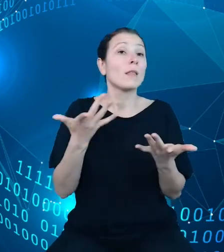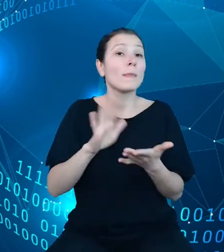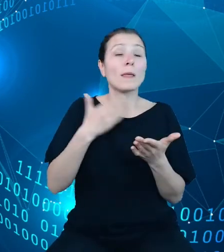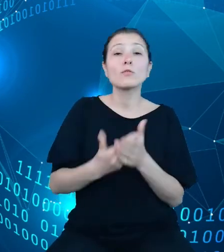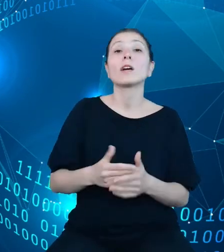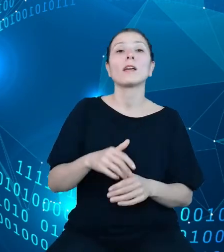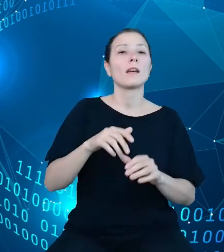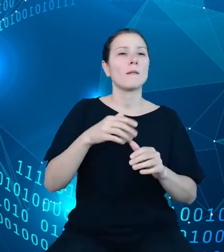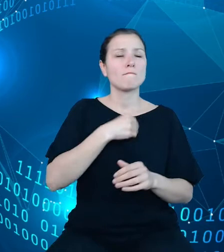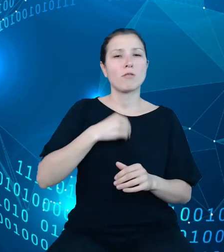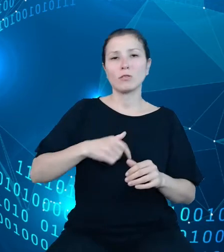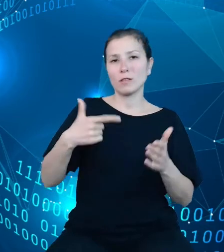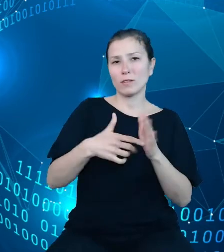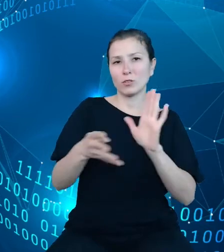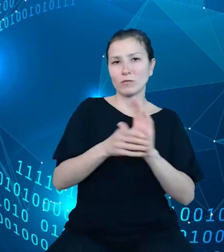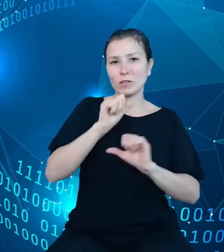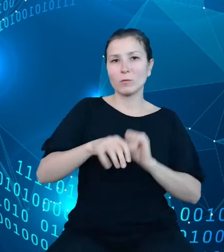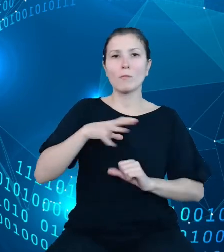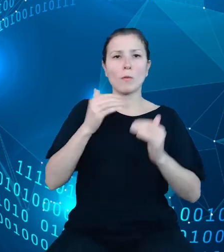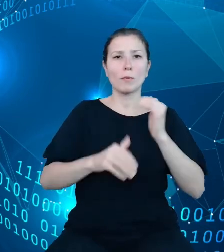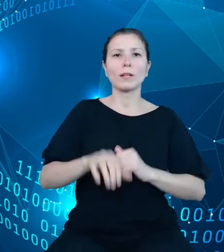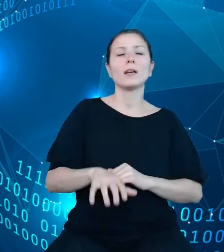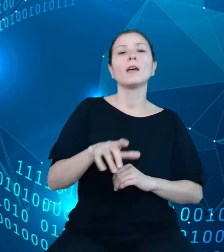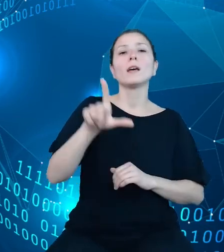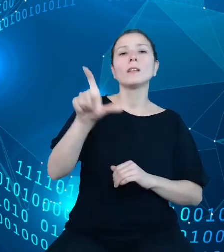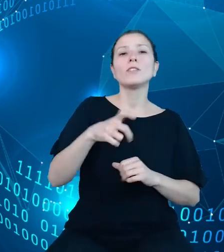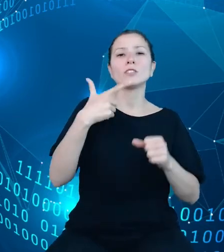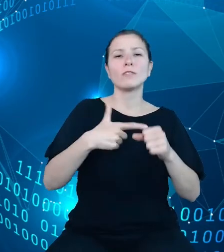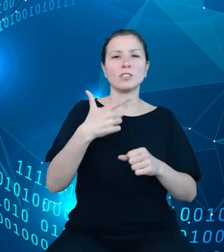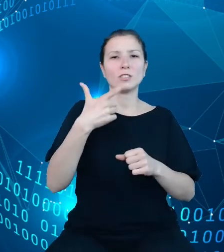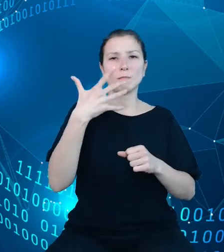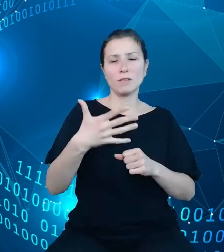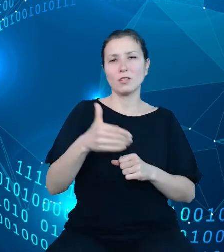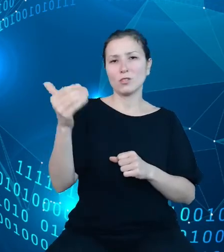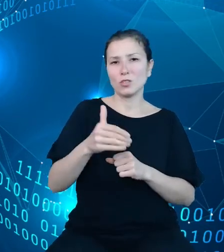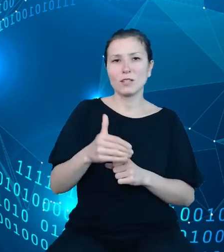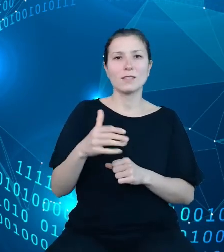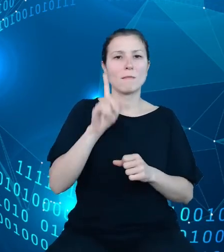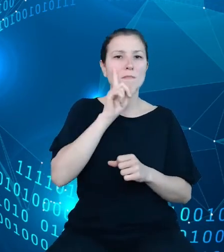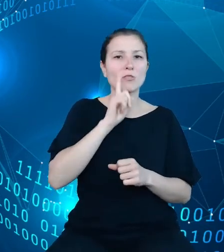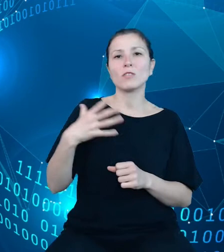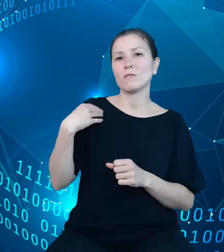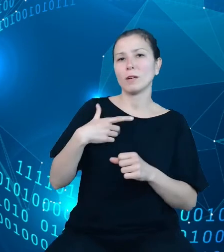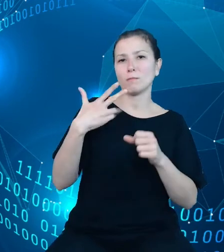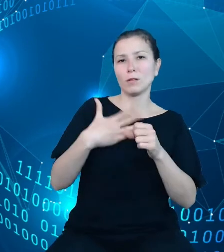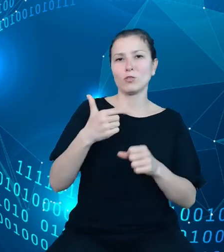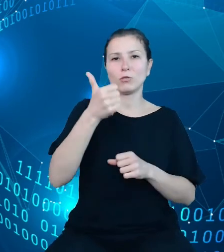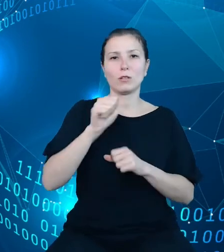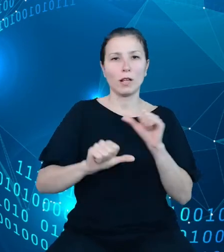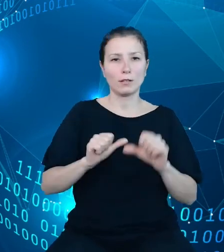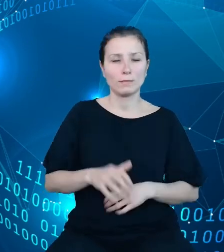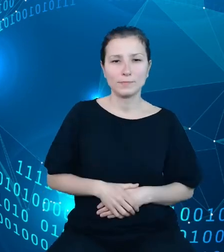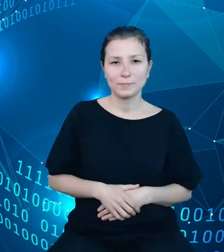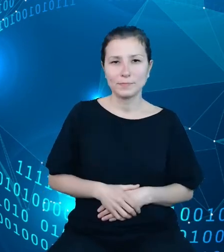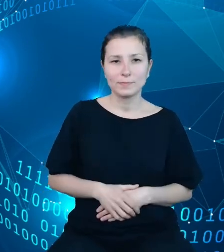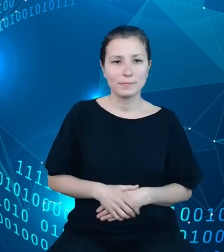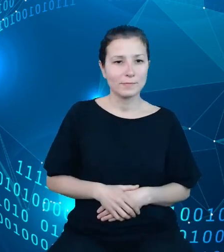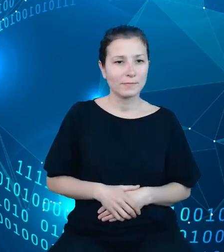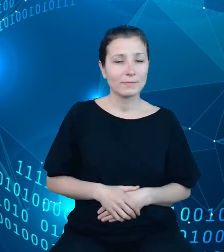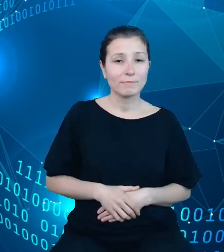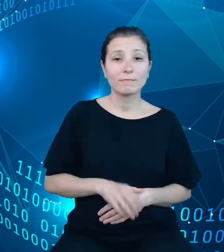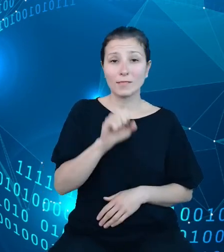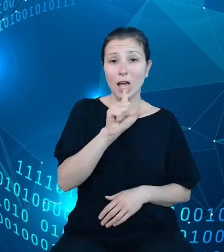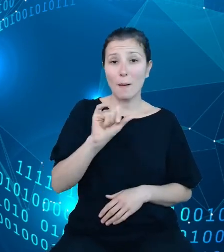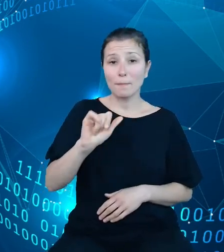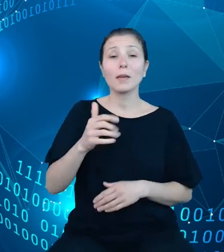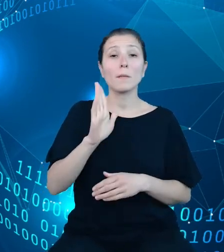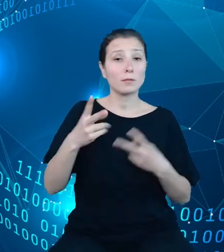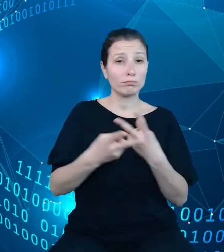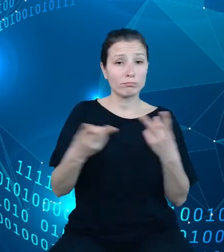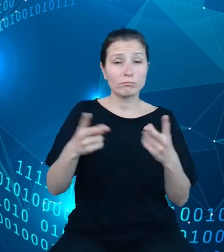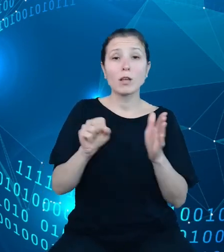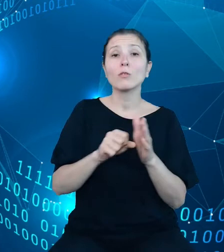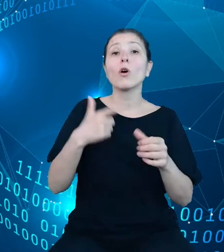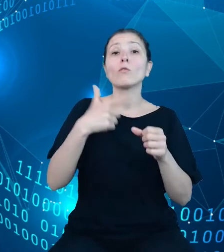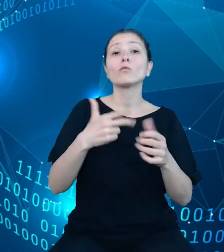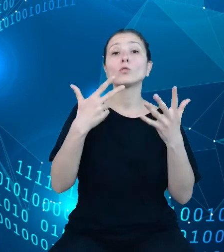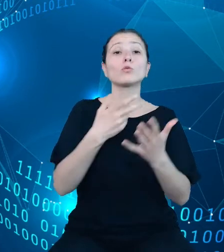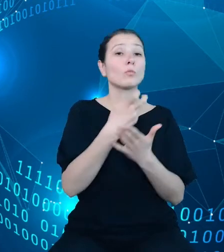225 522 mężczyzn w wieku 51 lat. API zostanie udostępnione do 28 lutego 2022 roku.